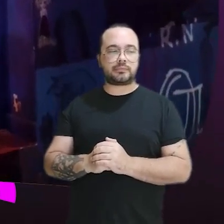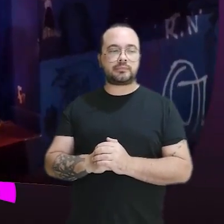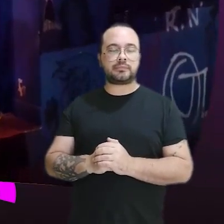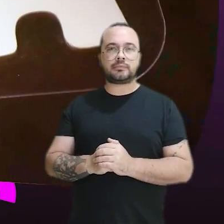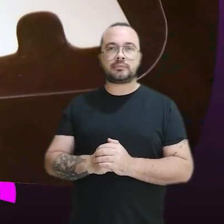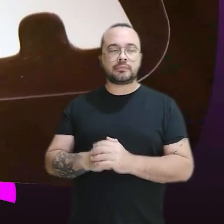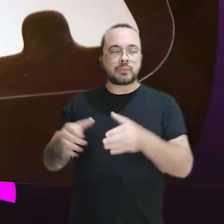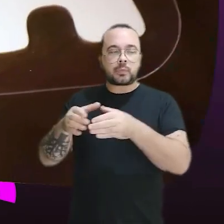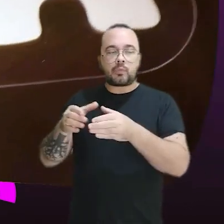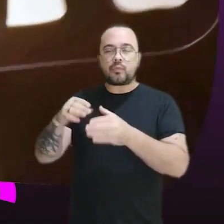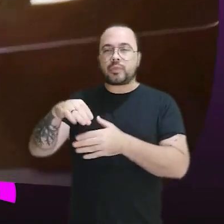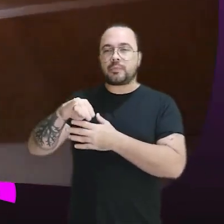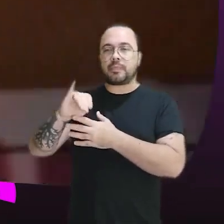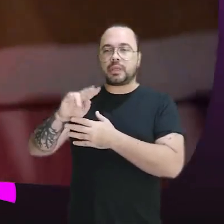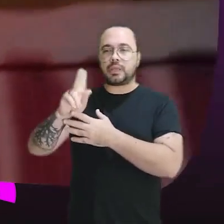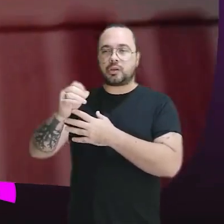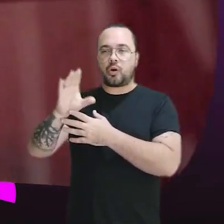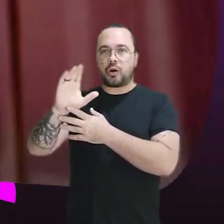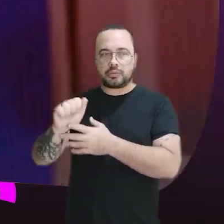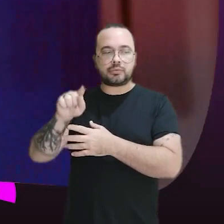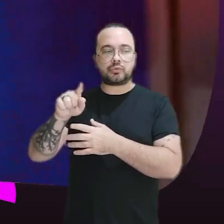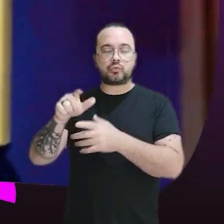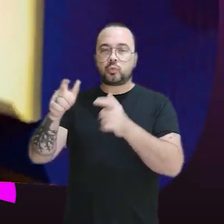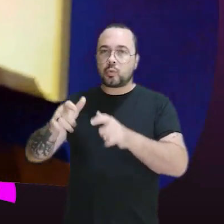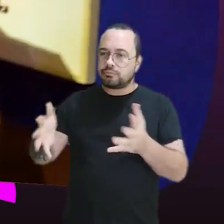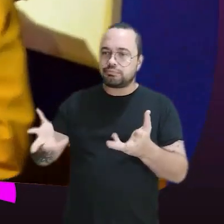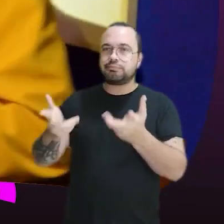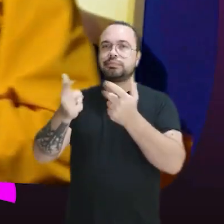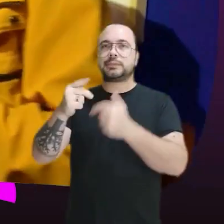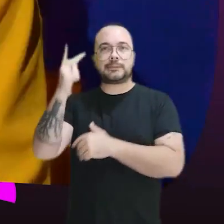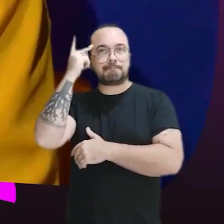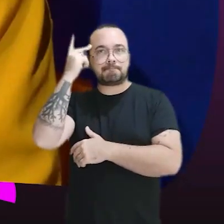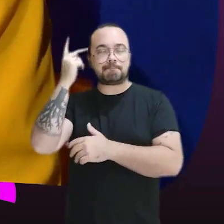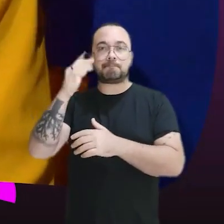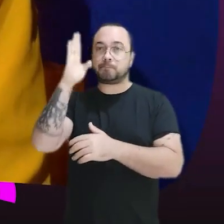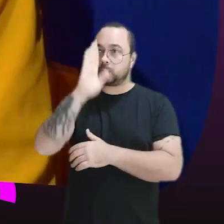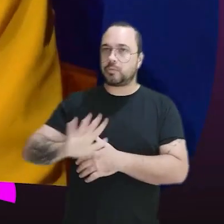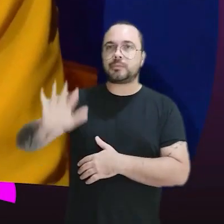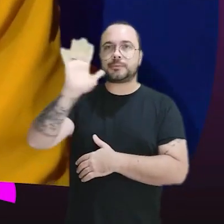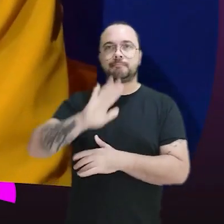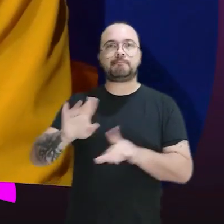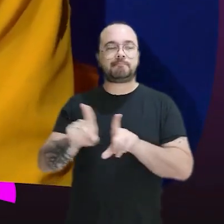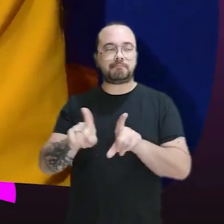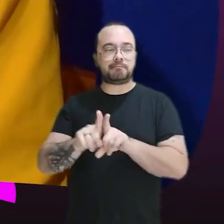O Clube do Minhoca é, tipo, é um dos comedies mais incríveis de São Paulo, se pá é do Brasil, assim. É, eu não sou daqui,